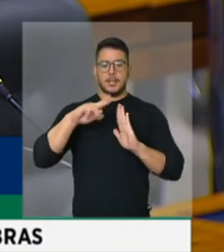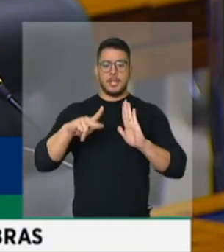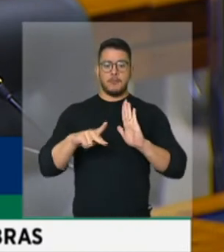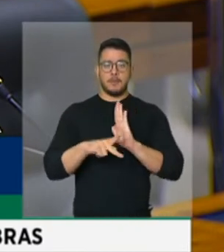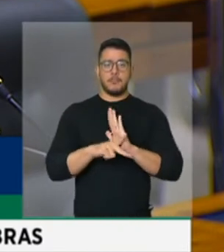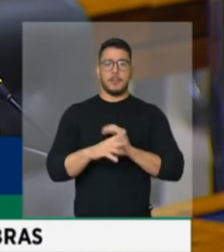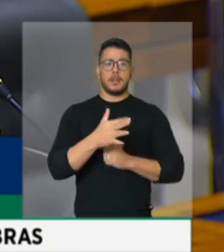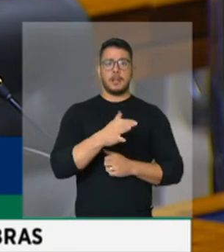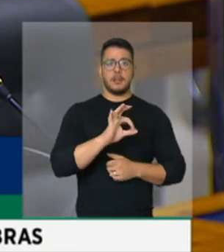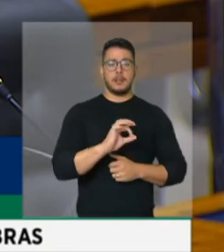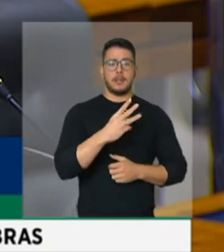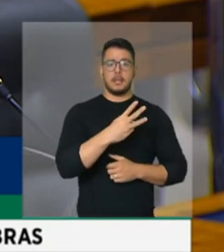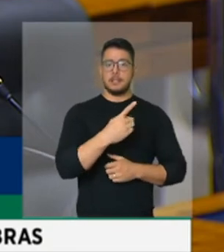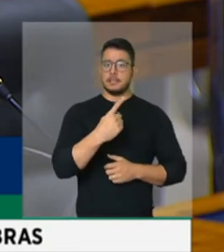1031 SEJA ACOMPANHADA DA